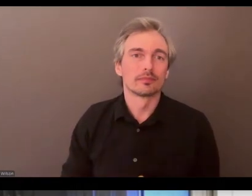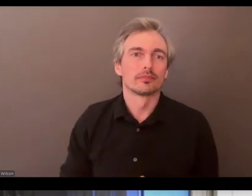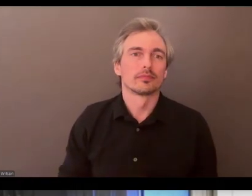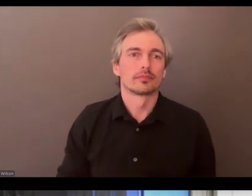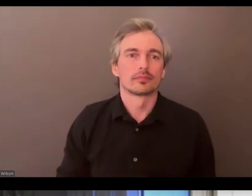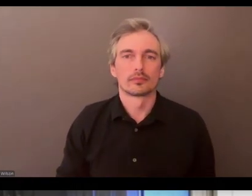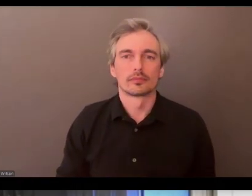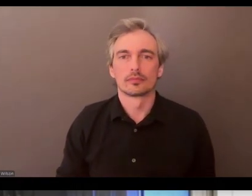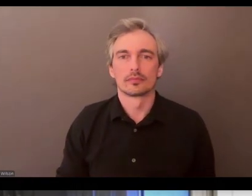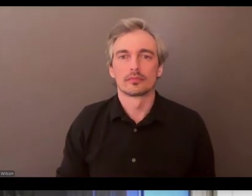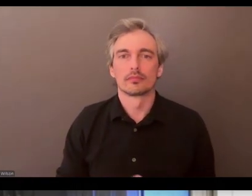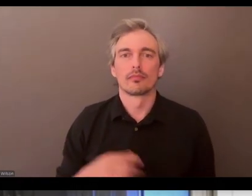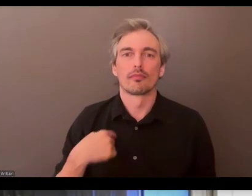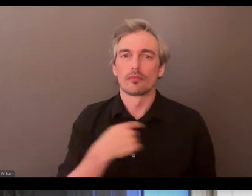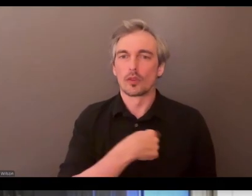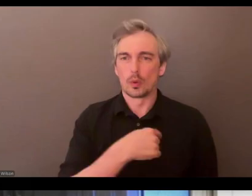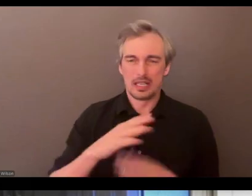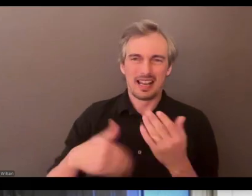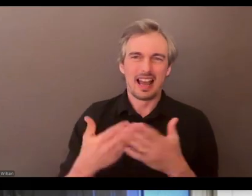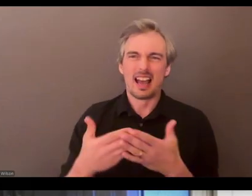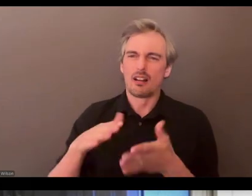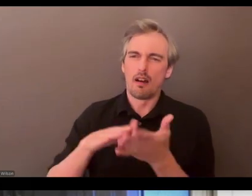突然、みんながストレスを感じ始めました。